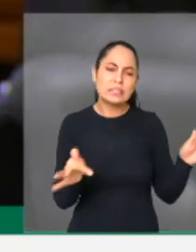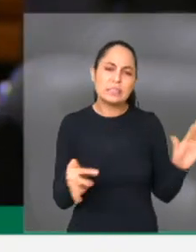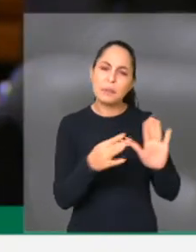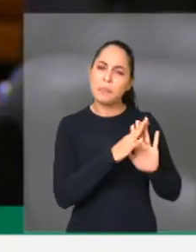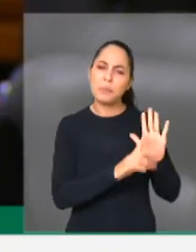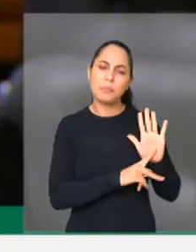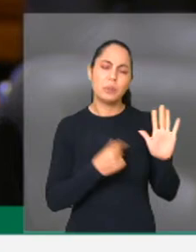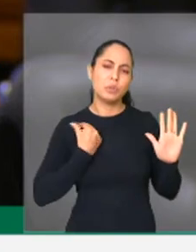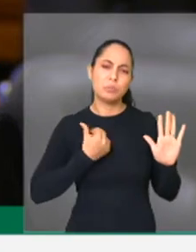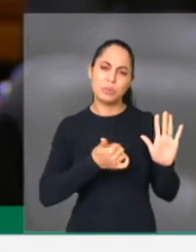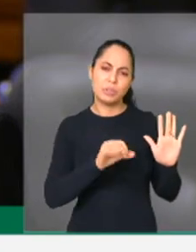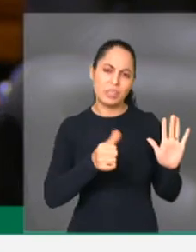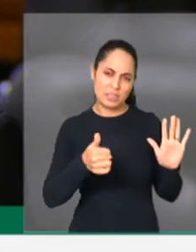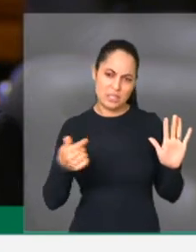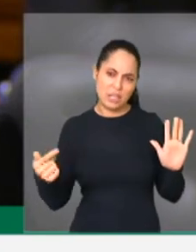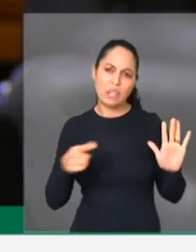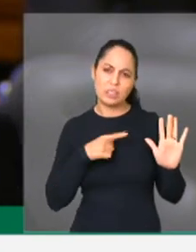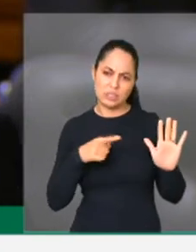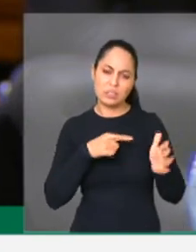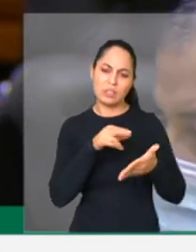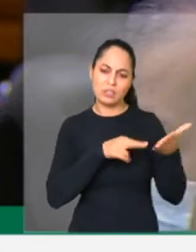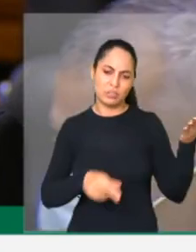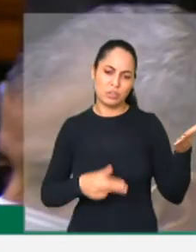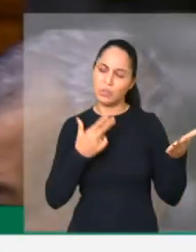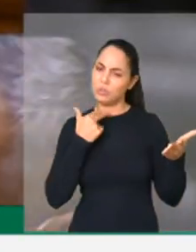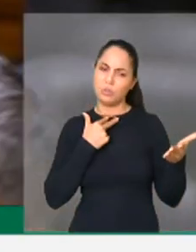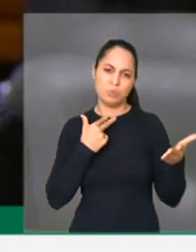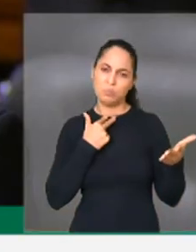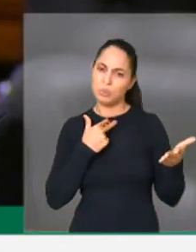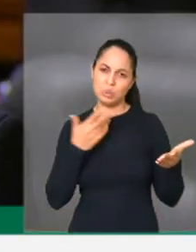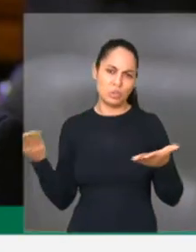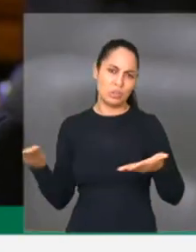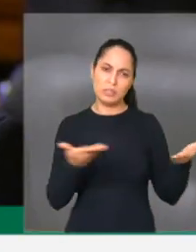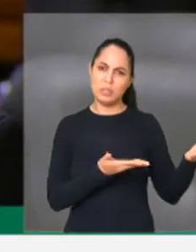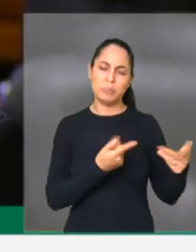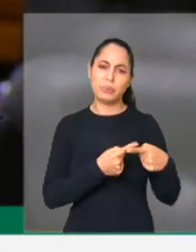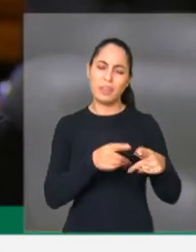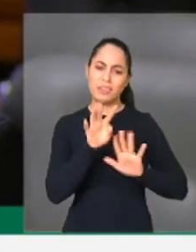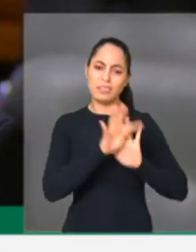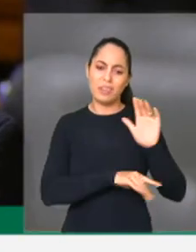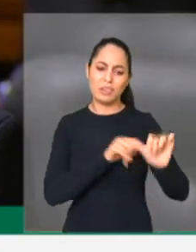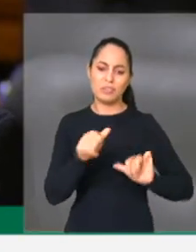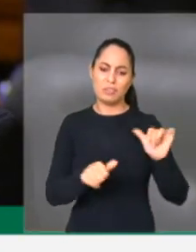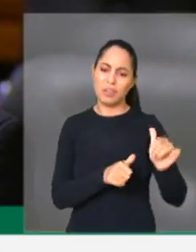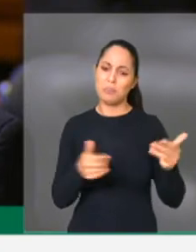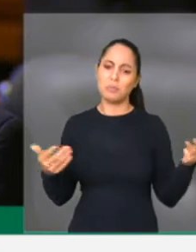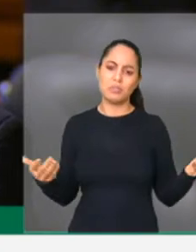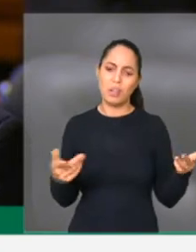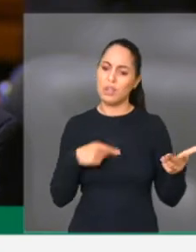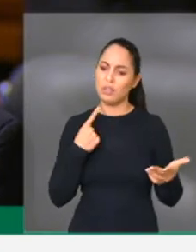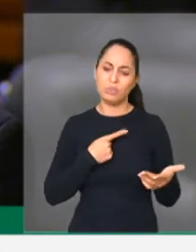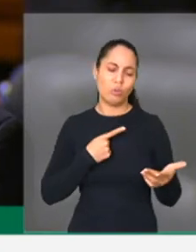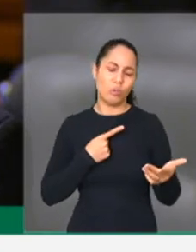ACHOU A MANOBRA... ADEQUADA E QUE A GENTE SERIA MAIS INTERESSANTE TER VOTADO AQUELES DESTAQUES PARA PODER... PODE ATÉ ENSEJAR UMA